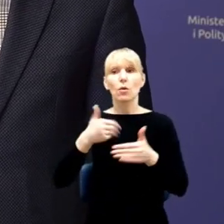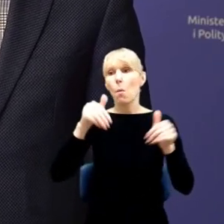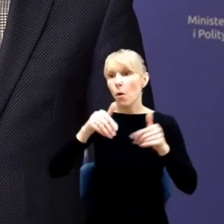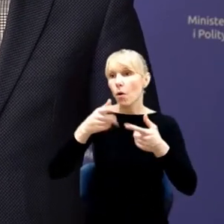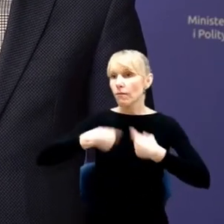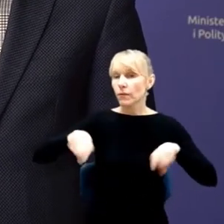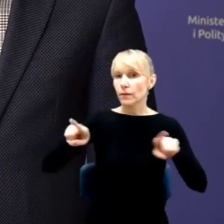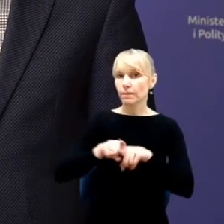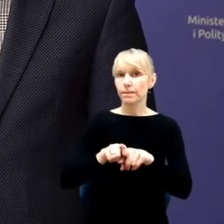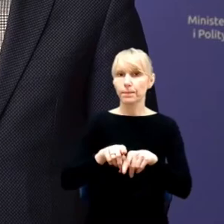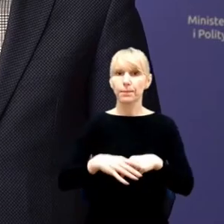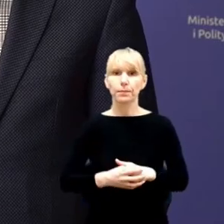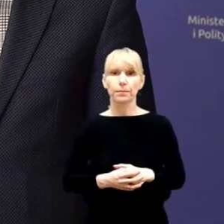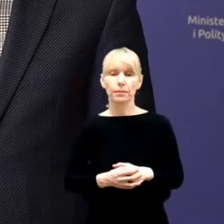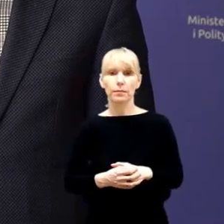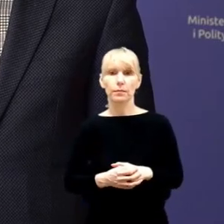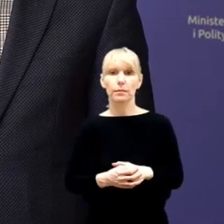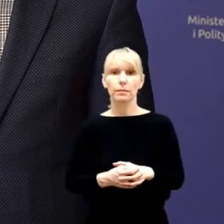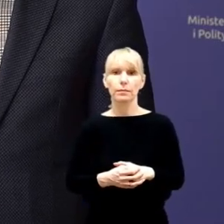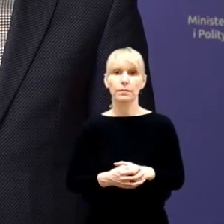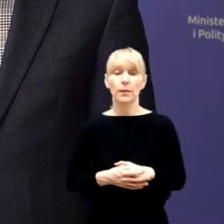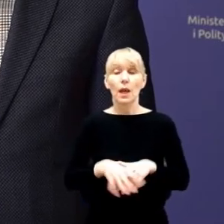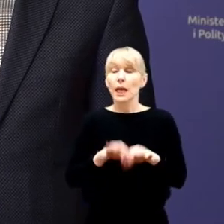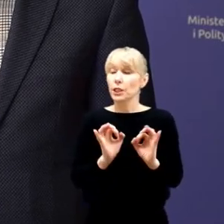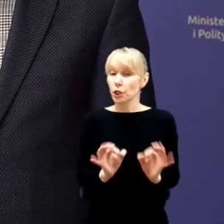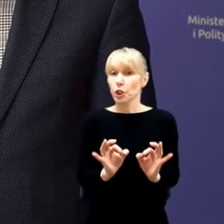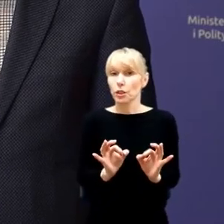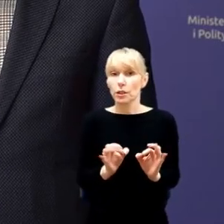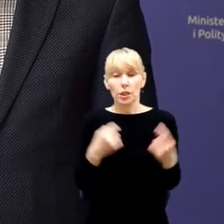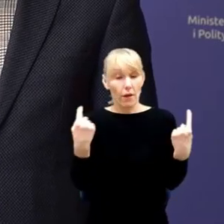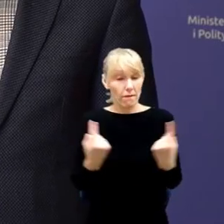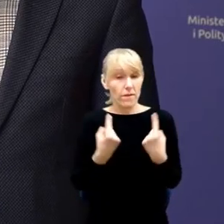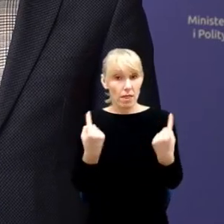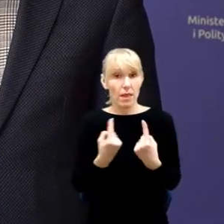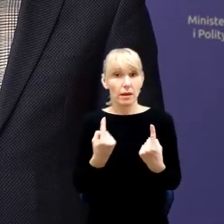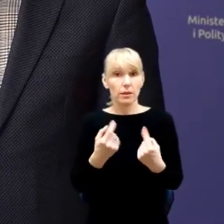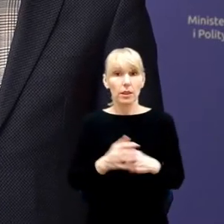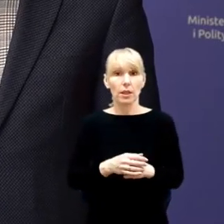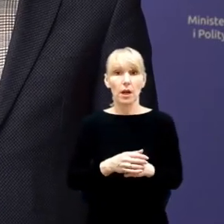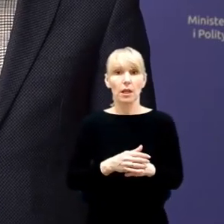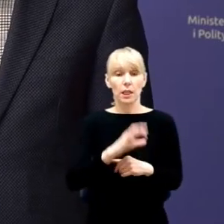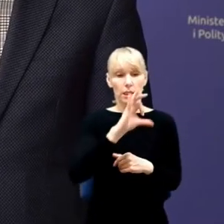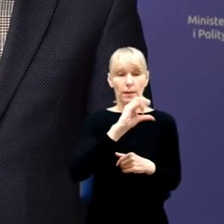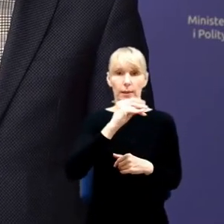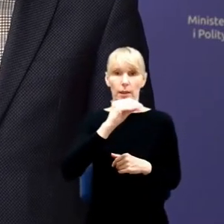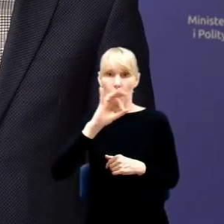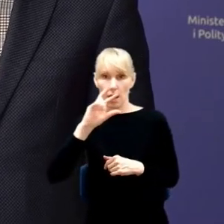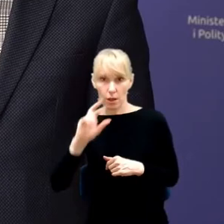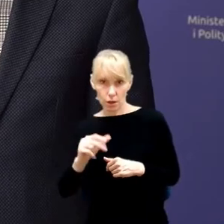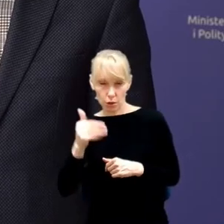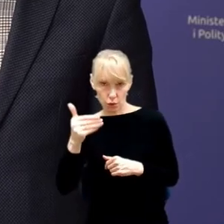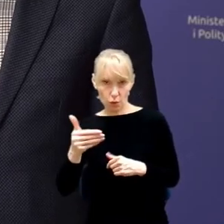Tak więc dzisiejsze wydarzenie, to znaczy seminarium, konferencja poświęcona polityce mieszkaniowej